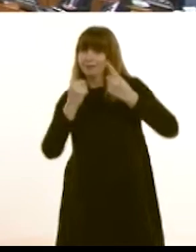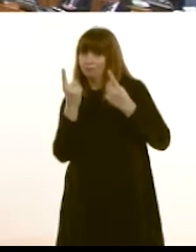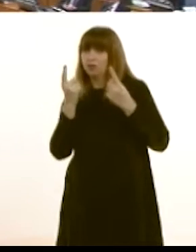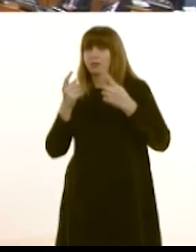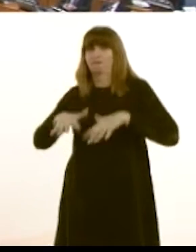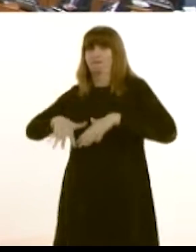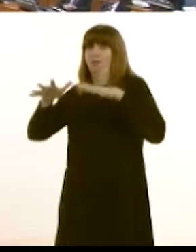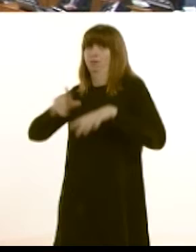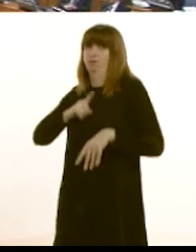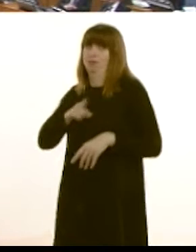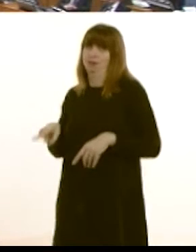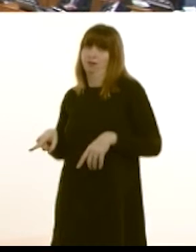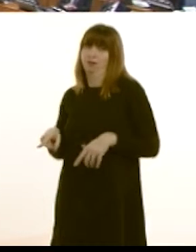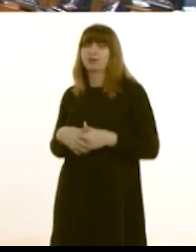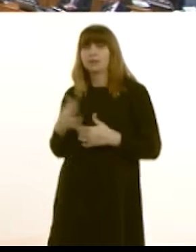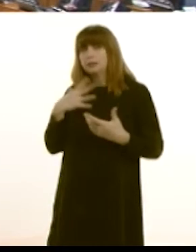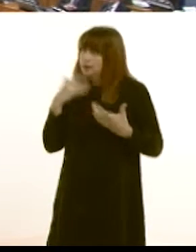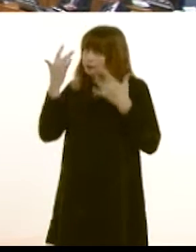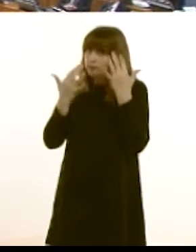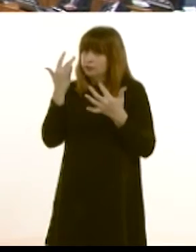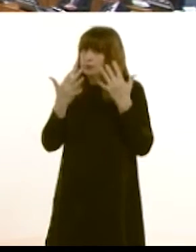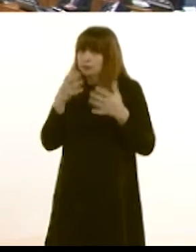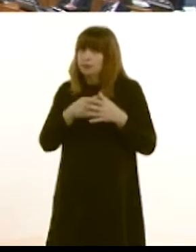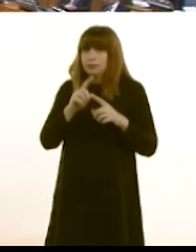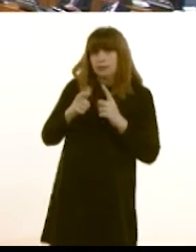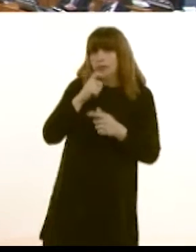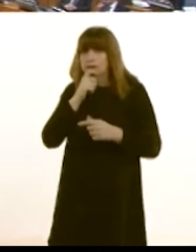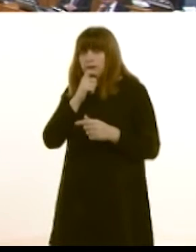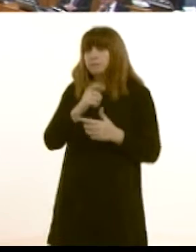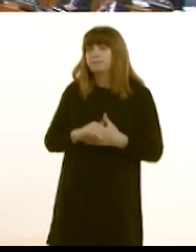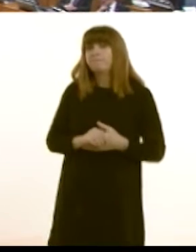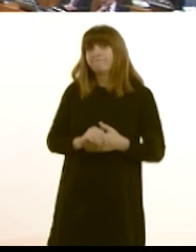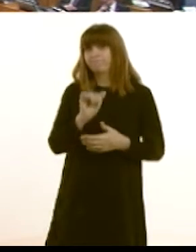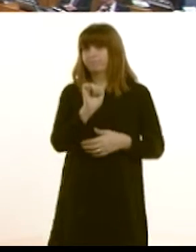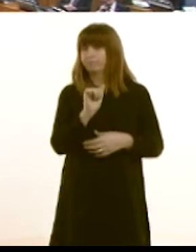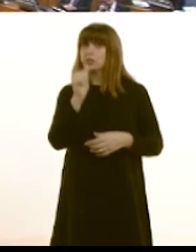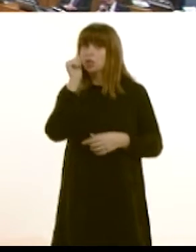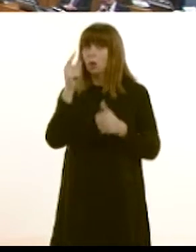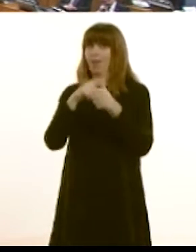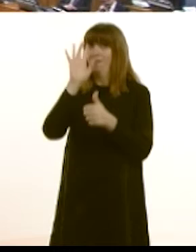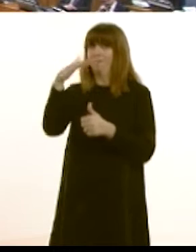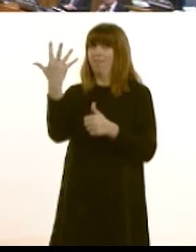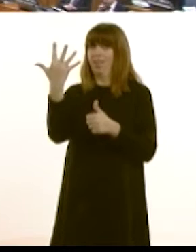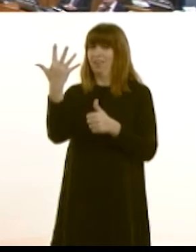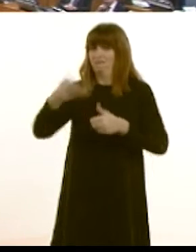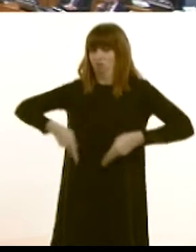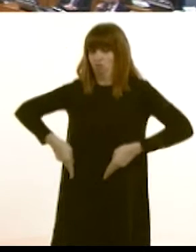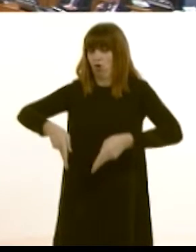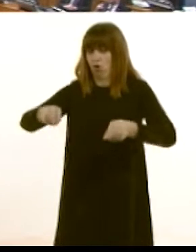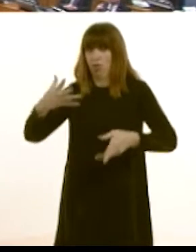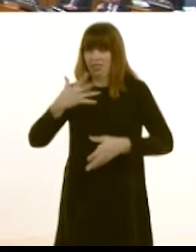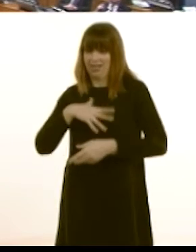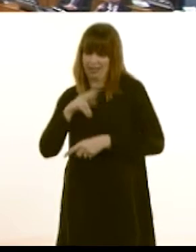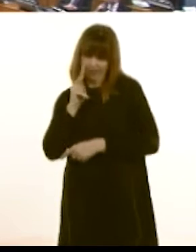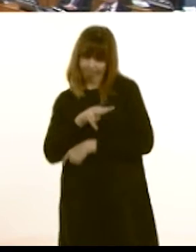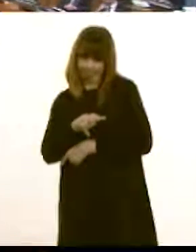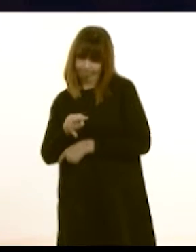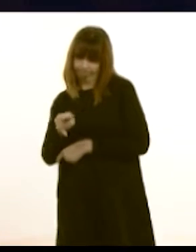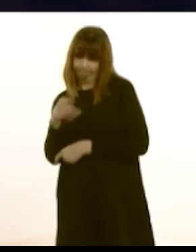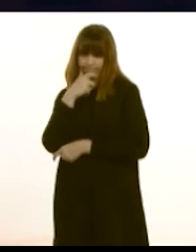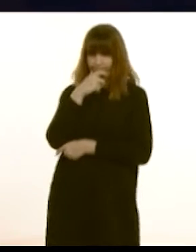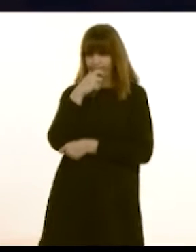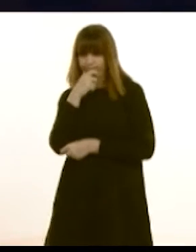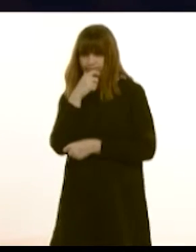Aled Roberts: Brif Weinidog, rydych wedi cyfeirio at y ffaith bod angen edrych ar y A55.